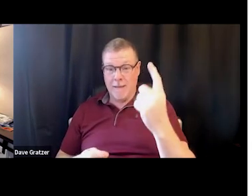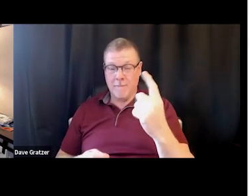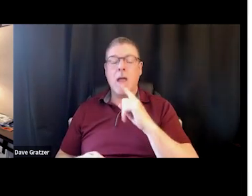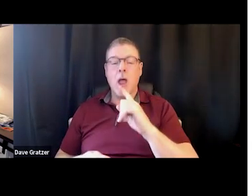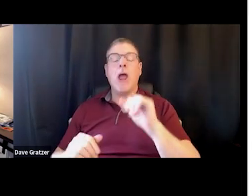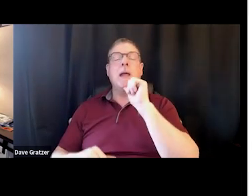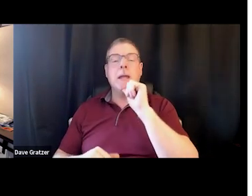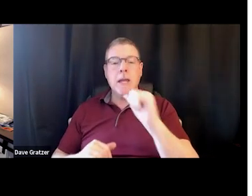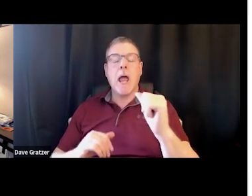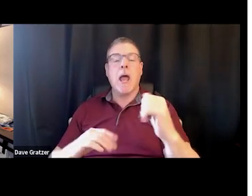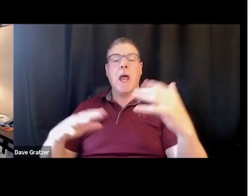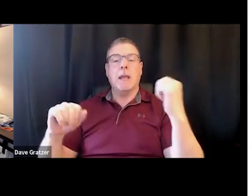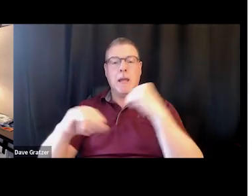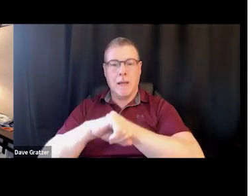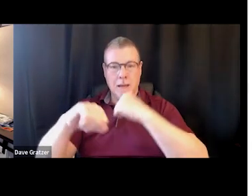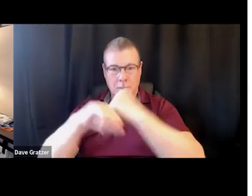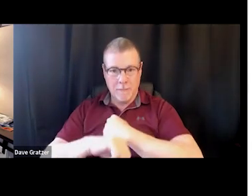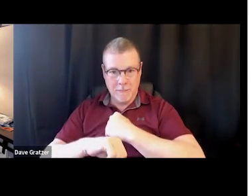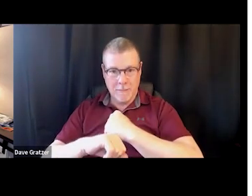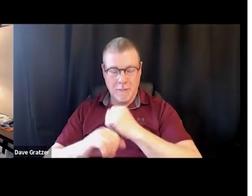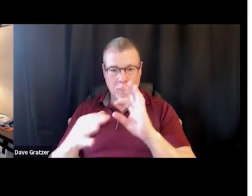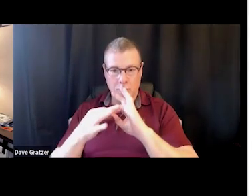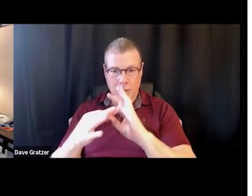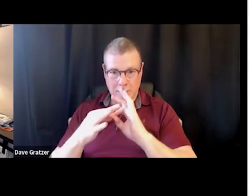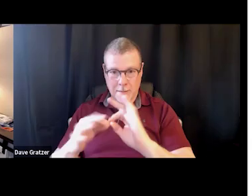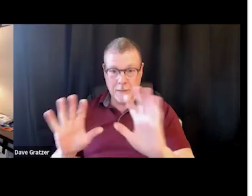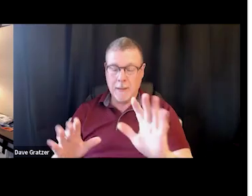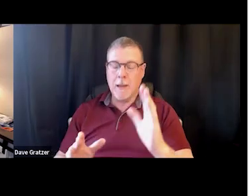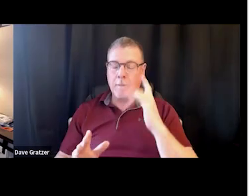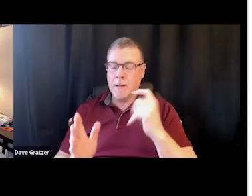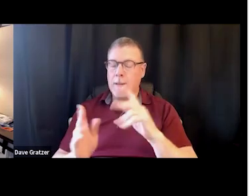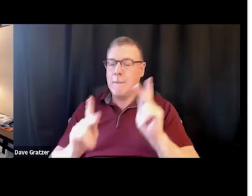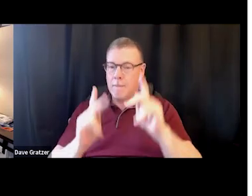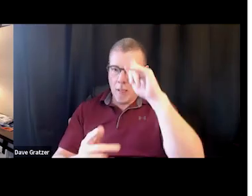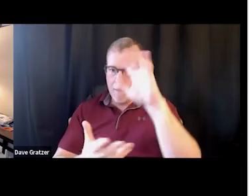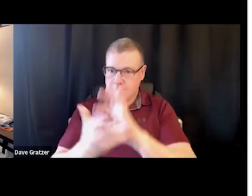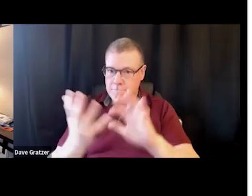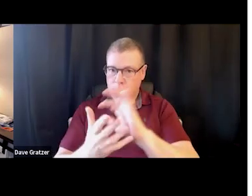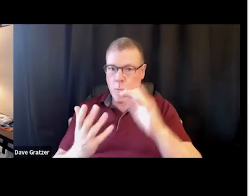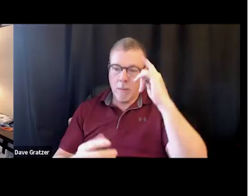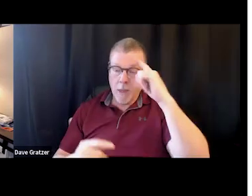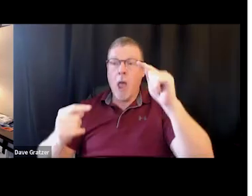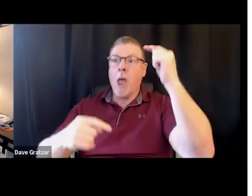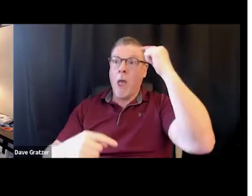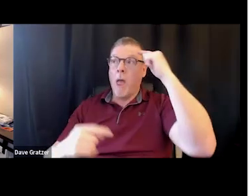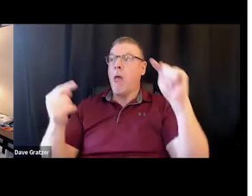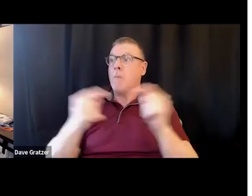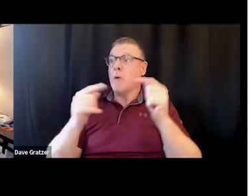Y quiero enfatizar eso porque, nuevamente, es algo que la gente a menudo confunde, y creen que todas las lesiones cerebrales se dan en combate.